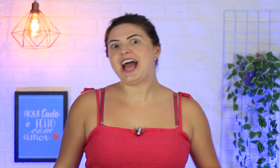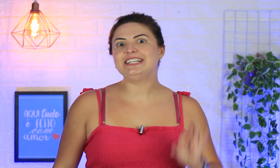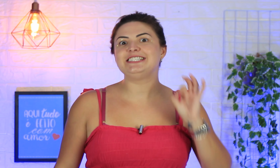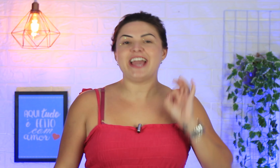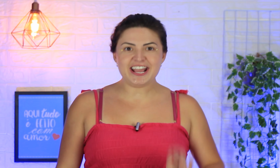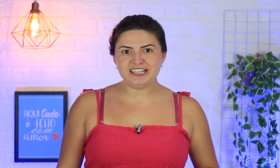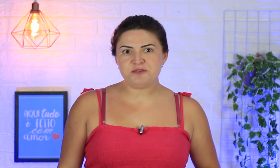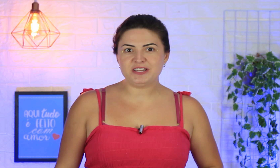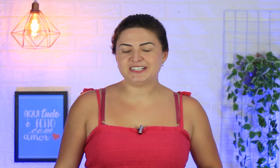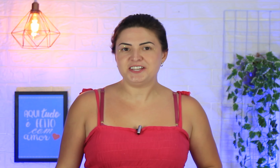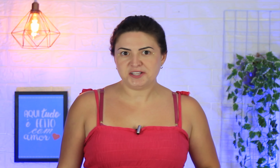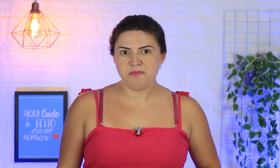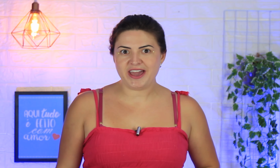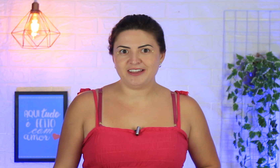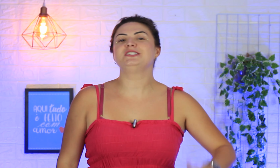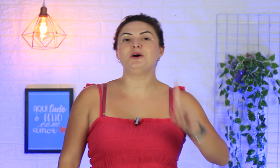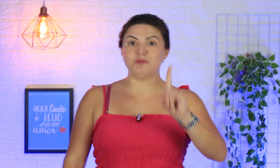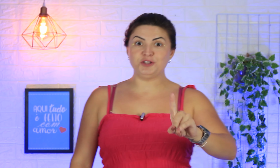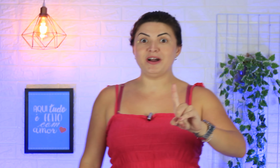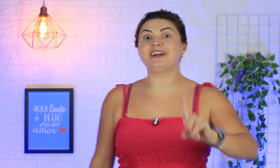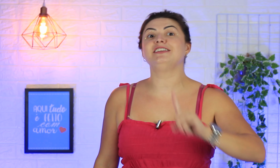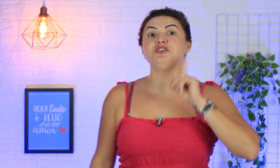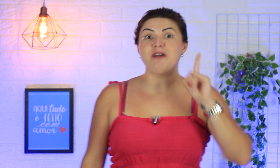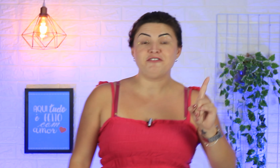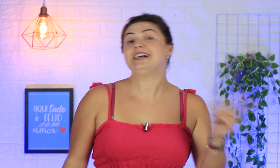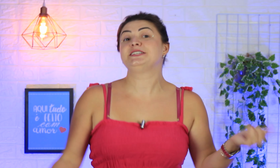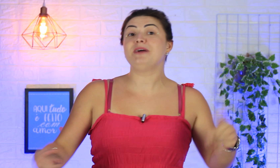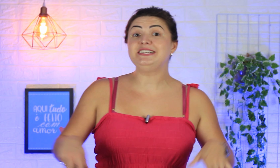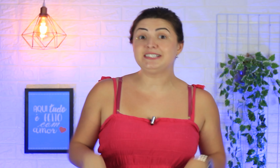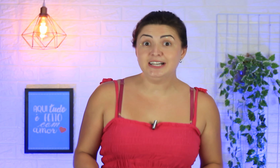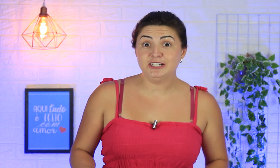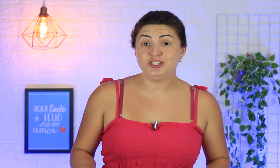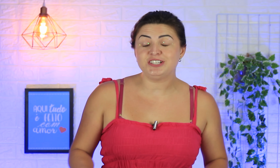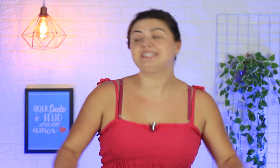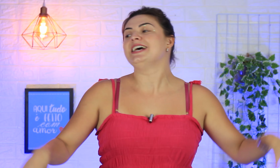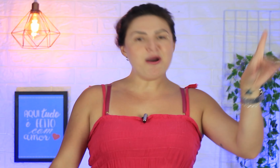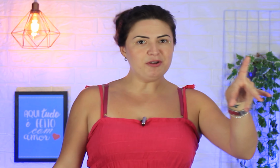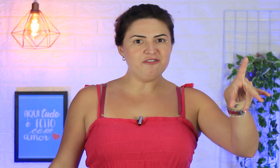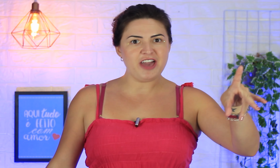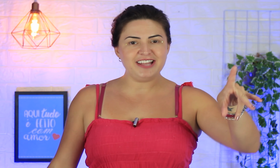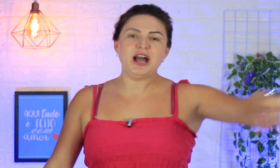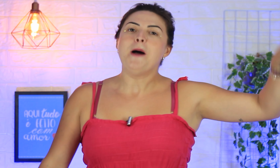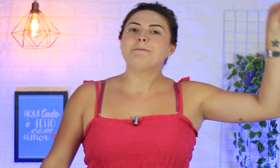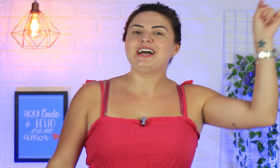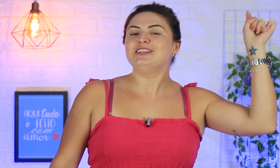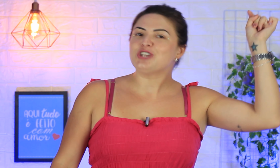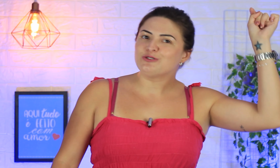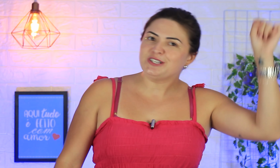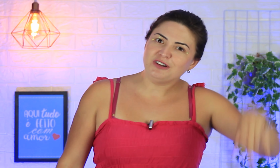frase em Libras aqui também um sinal muito bacana e uma frase mas antes aproveita para deixar o seu